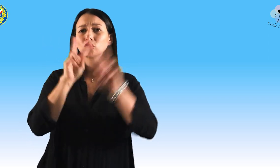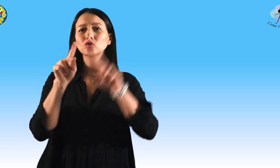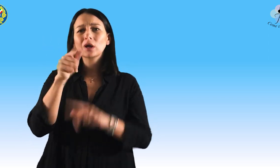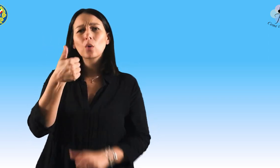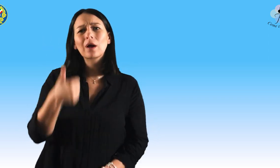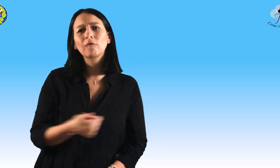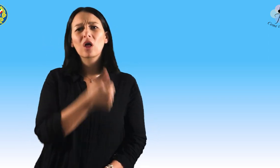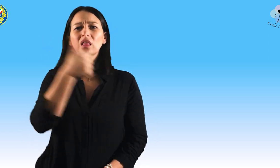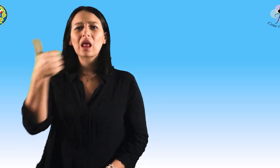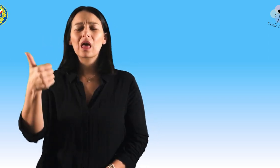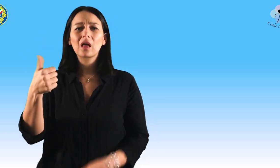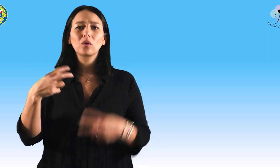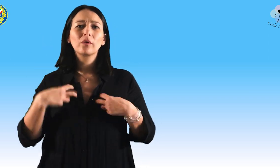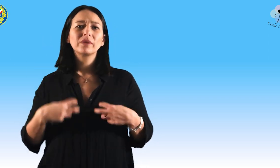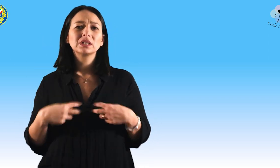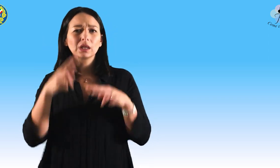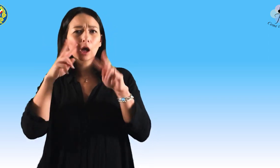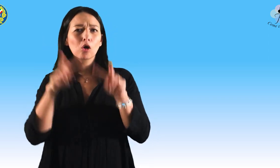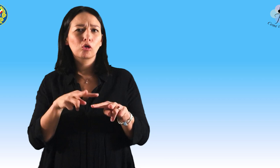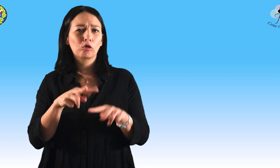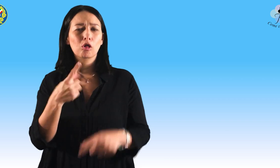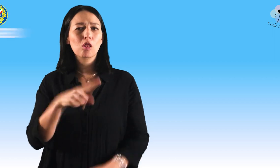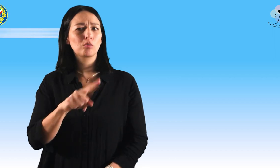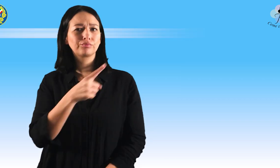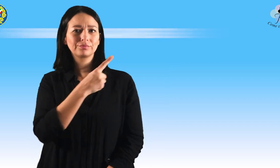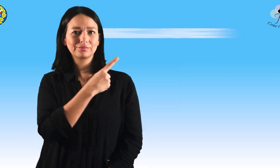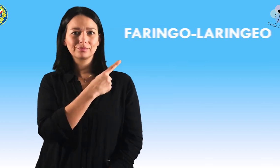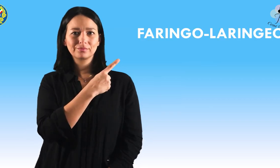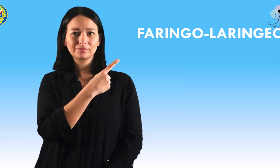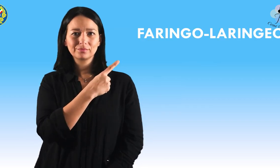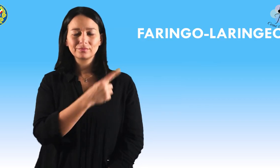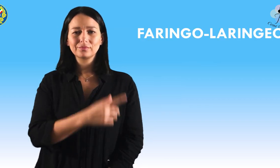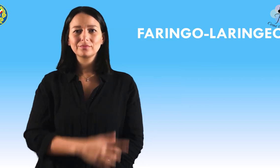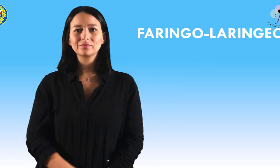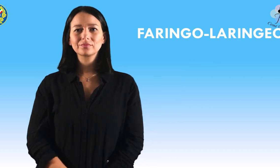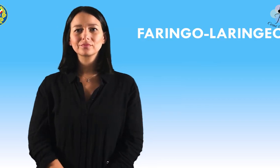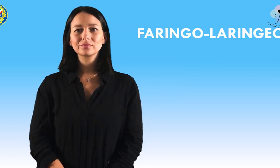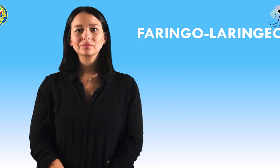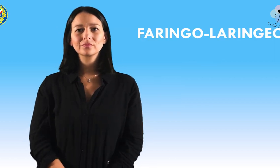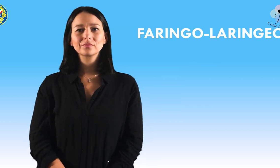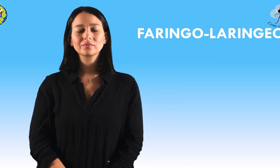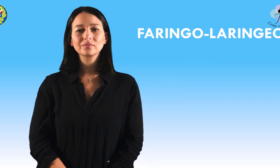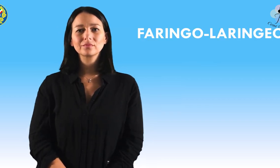potrebbe essere utile una valutazione all’anno di tutto il distretto faringo- laringeo.